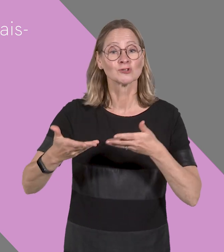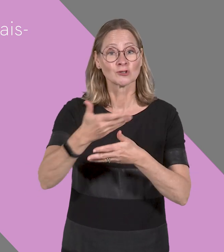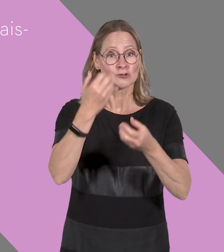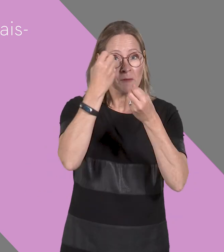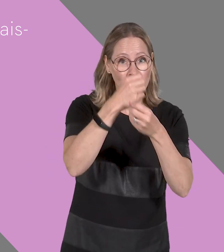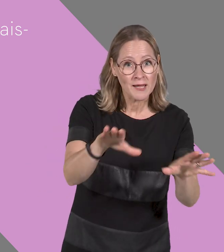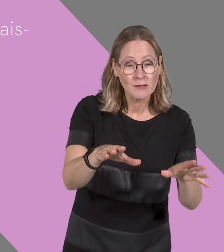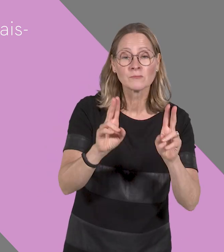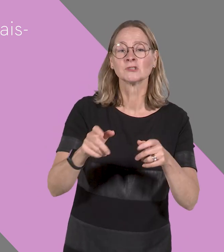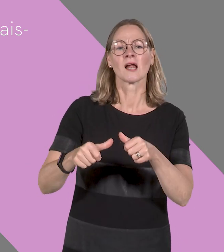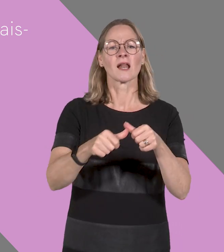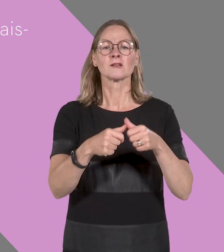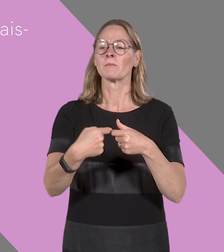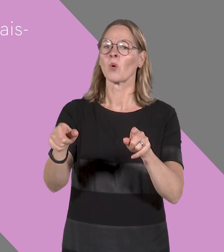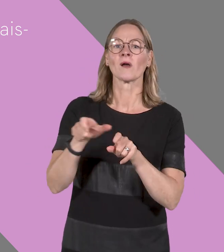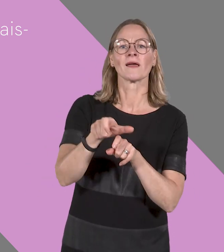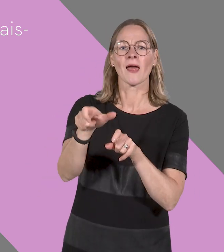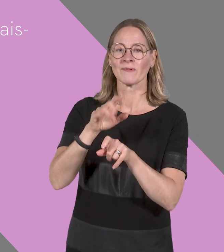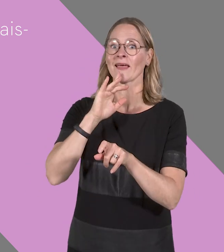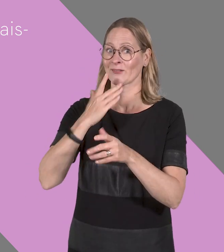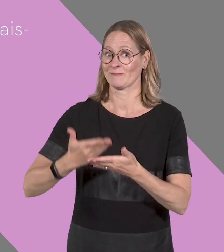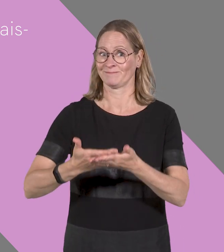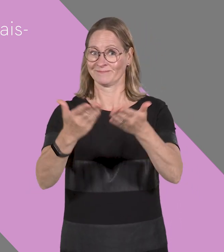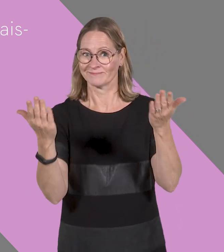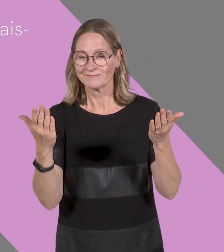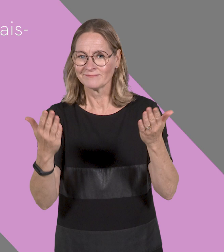sosiaalisen median kanavalla sekä liiton muilla kanavilla.